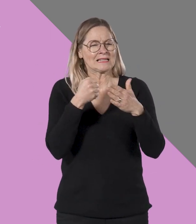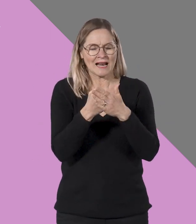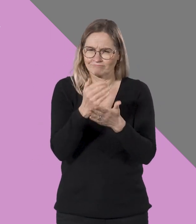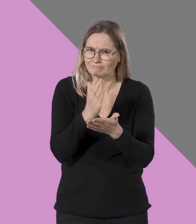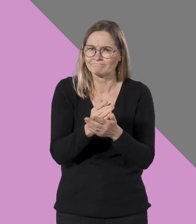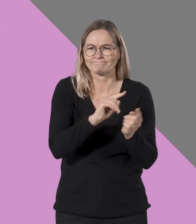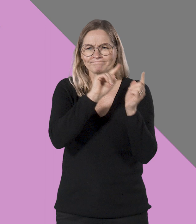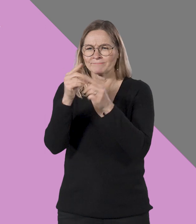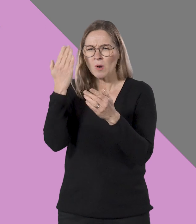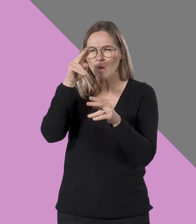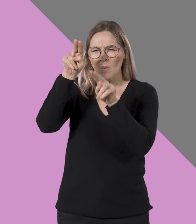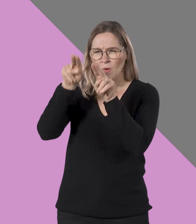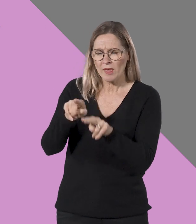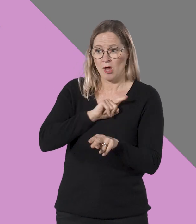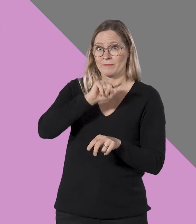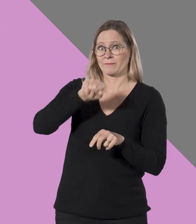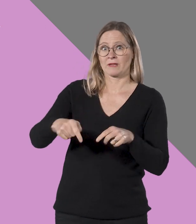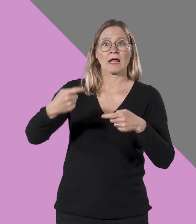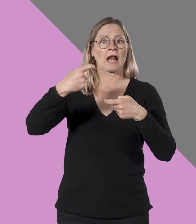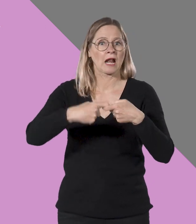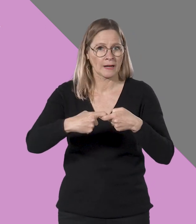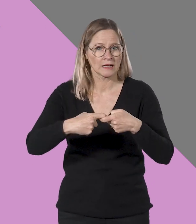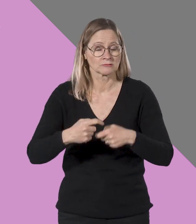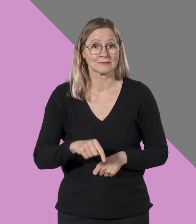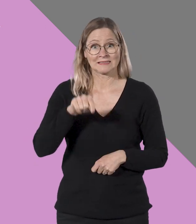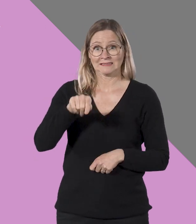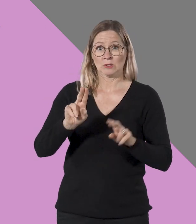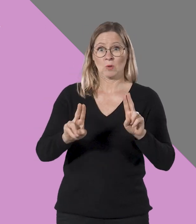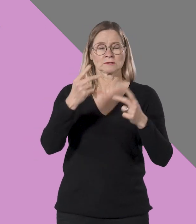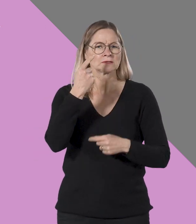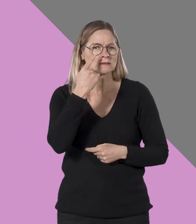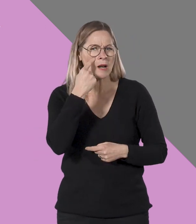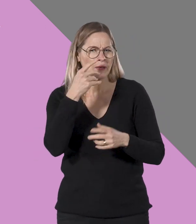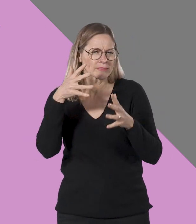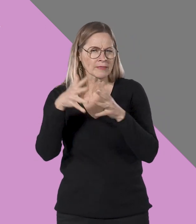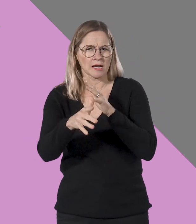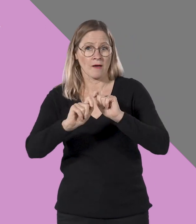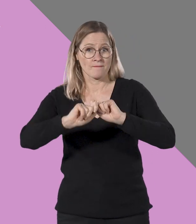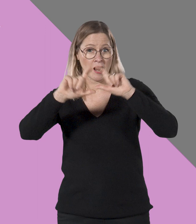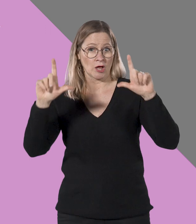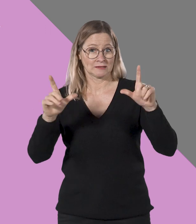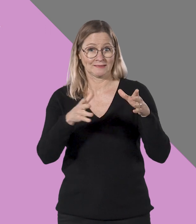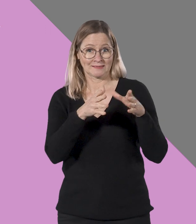joka kannattaa ehdottomasti käydä lukemassa oheisen linkin kautta. Kuurojen Liiton erityisasiantuntija Marika Rönnberg käy läpi -